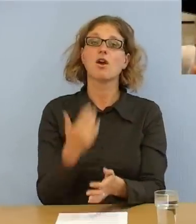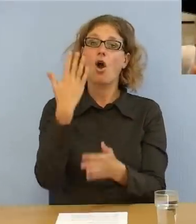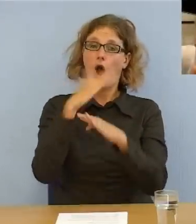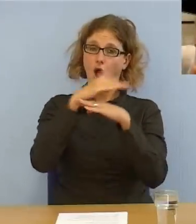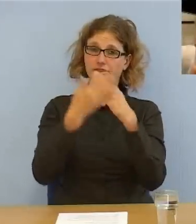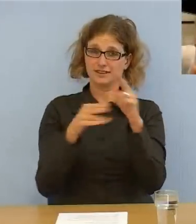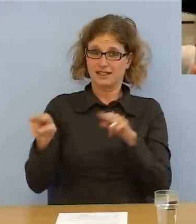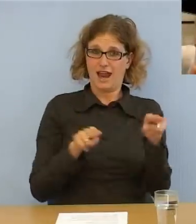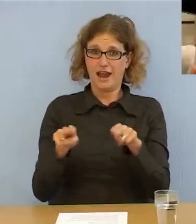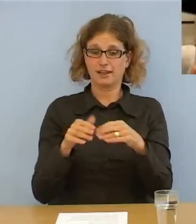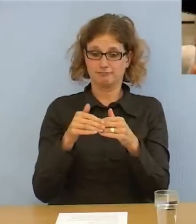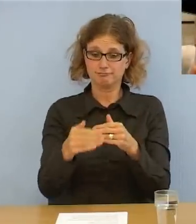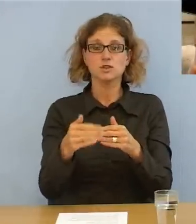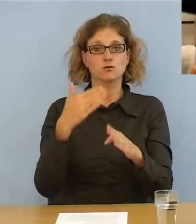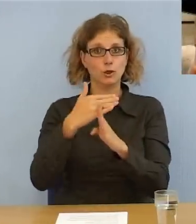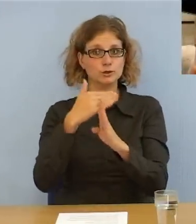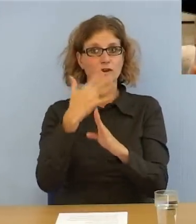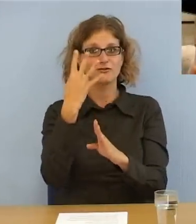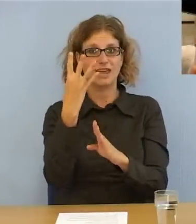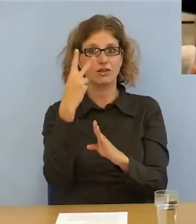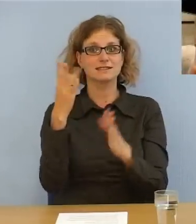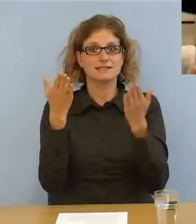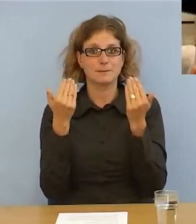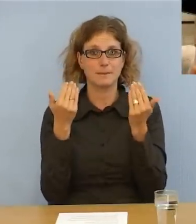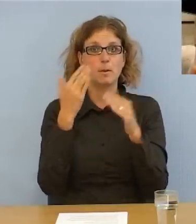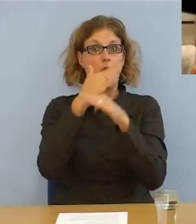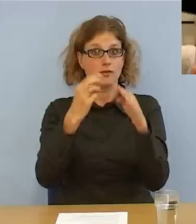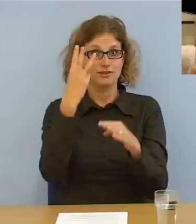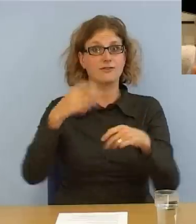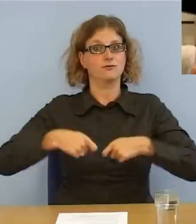Handtheater speelt op woensdag 24 september om 14.30 uur...